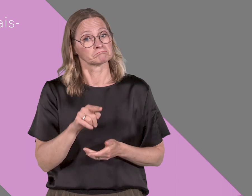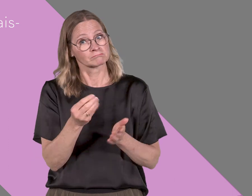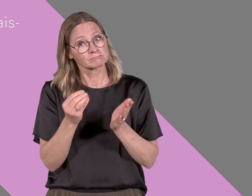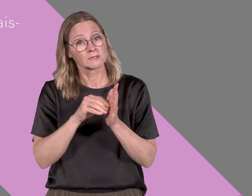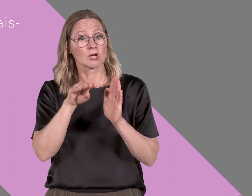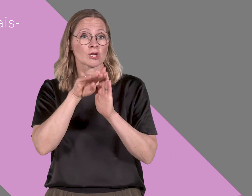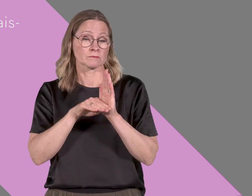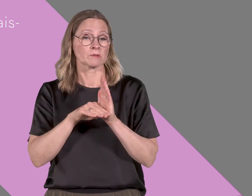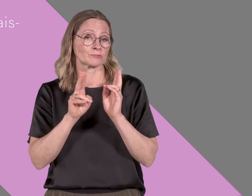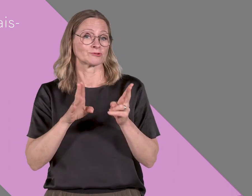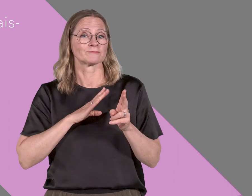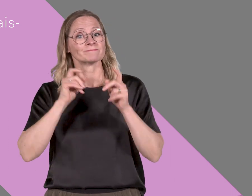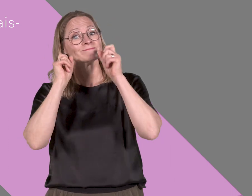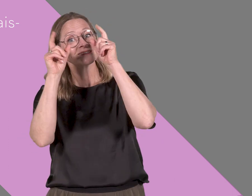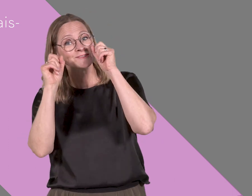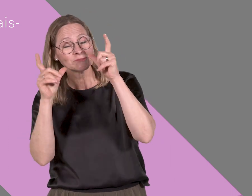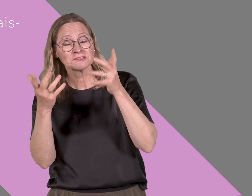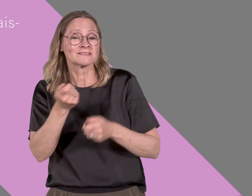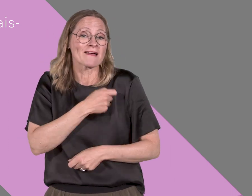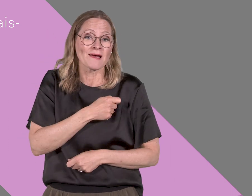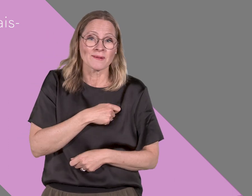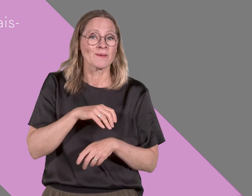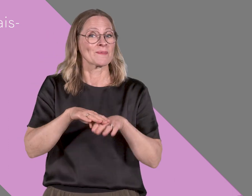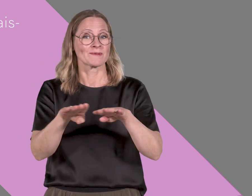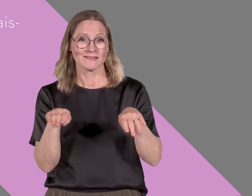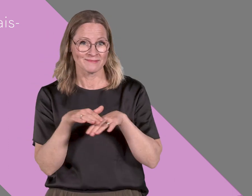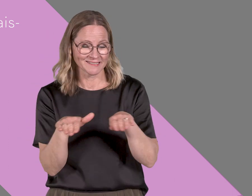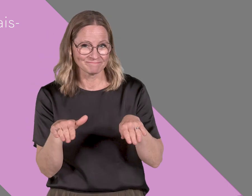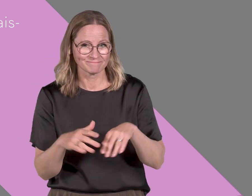Lisäksi ohjelmassa on virkistäytymistä, saunomista ja uimista.